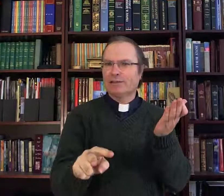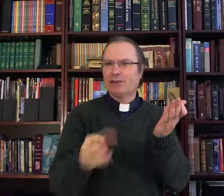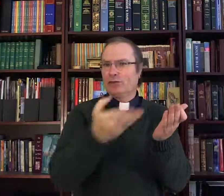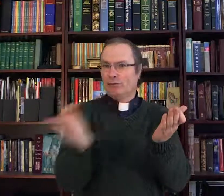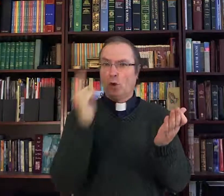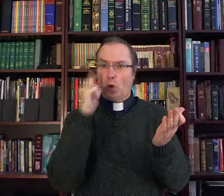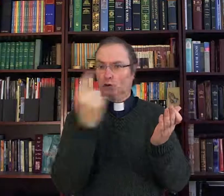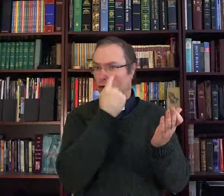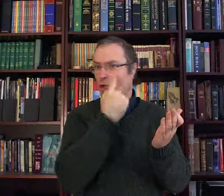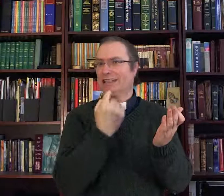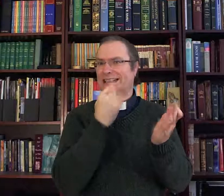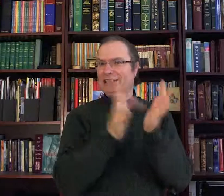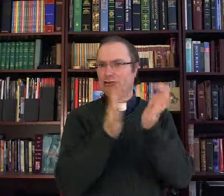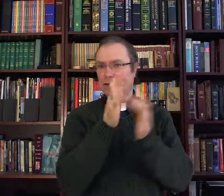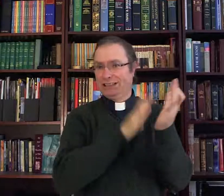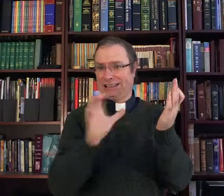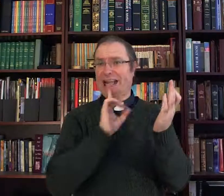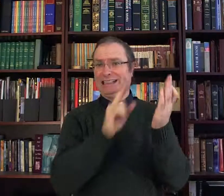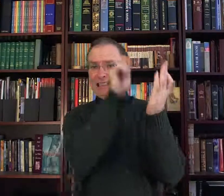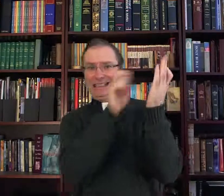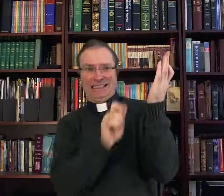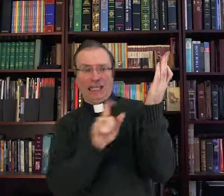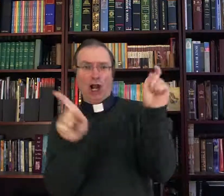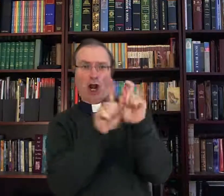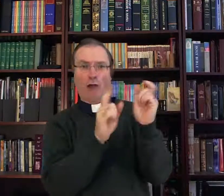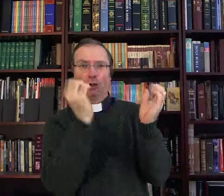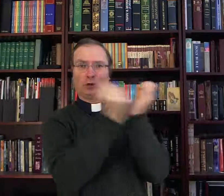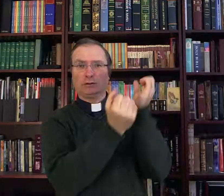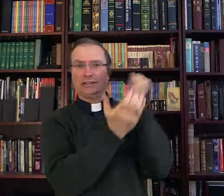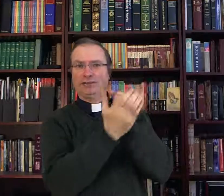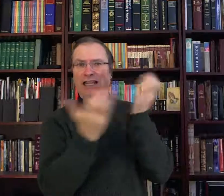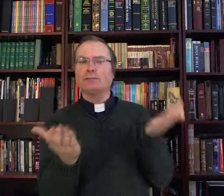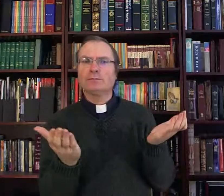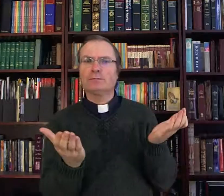vous aux yeux de qui Jésus-Christ a été décrit comme crucifié?